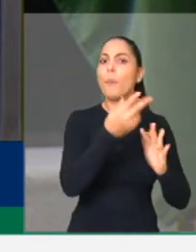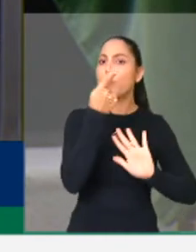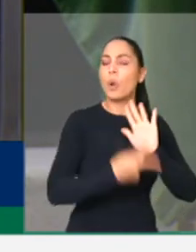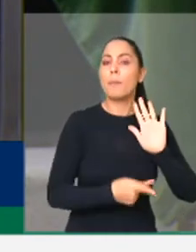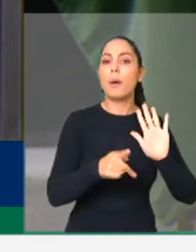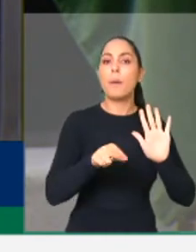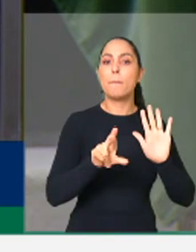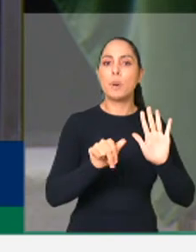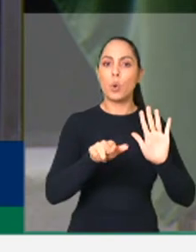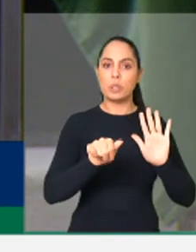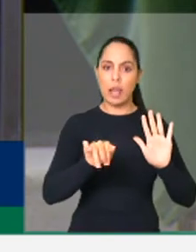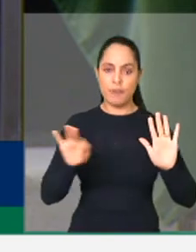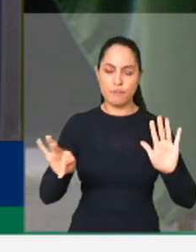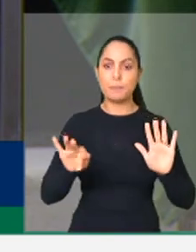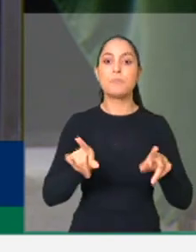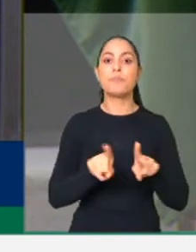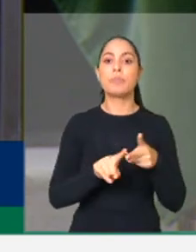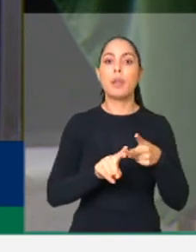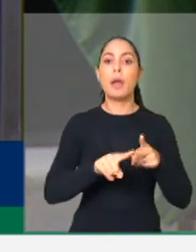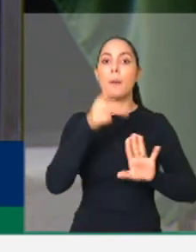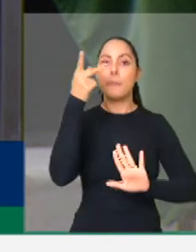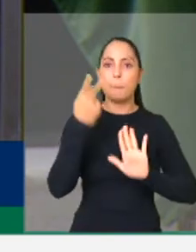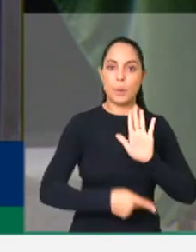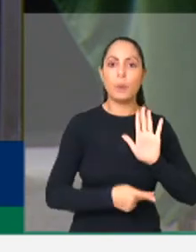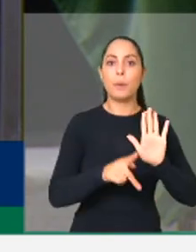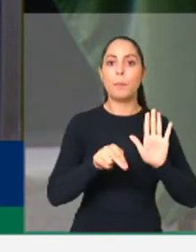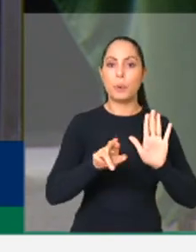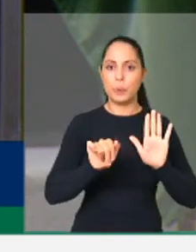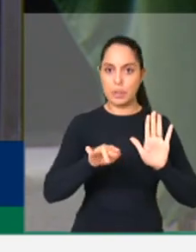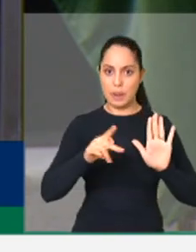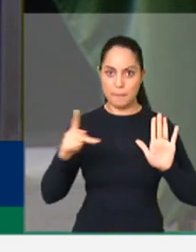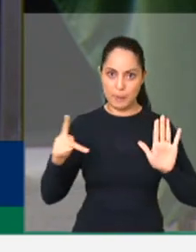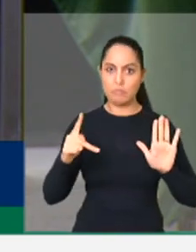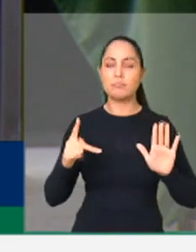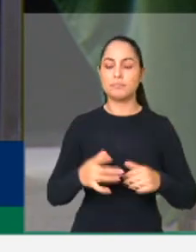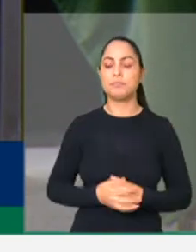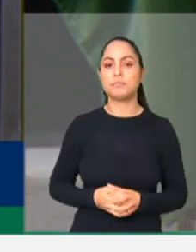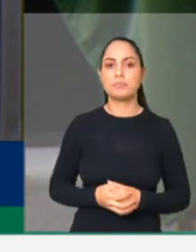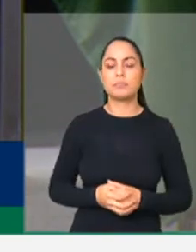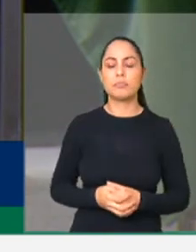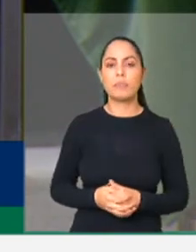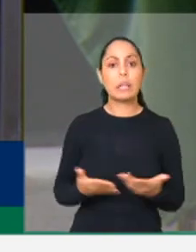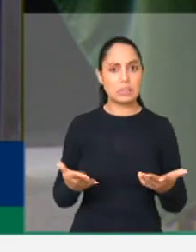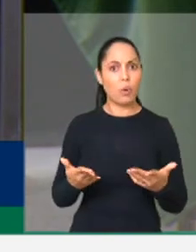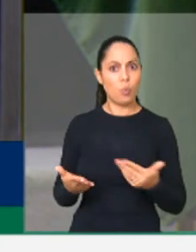DESPESA DA UNIÃO A MEDIDA DEVERIA ESTAR ACOMPANHADA DE ESTIMATIVA DE IMPACTO COMPENSAÇÃO, CONFORME